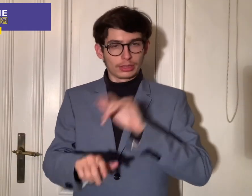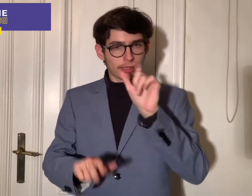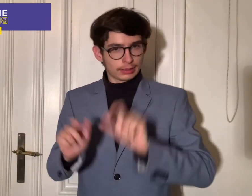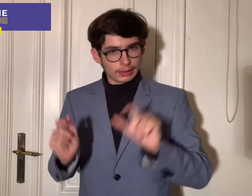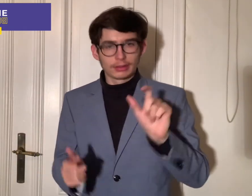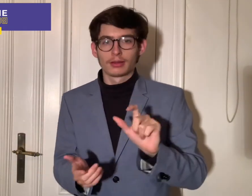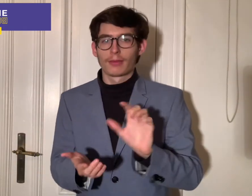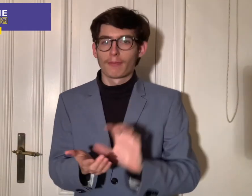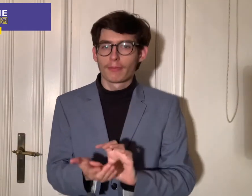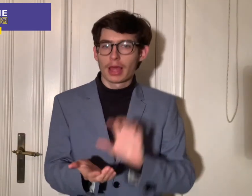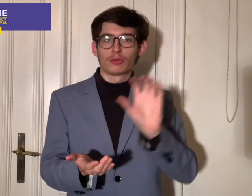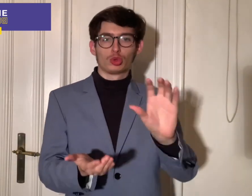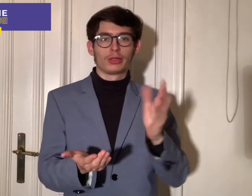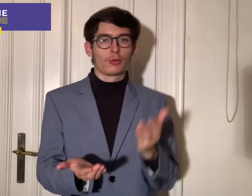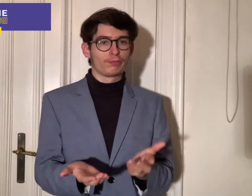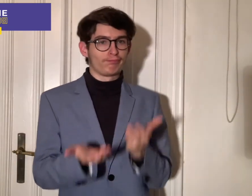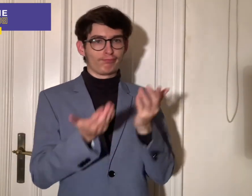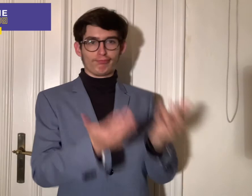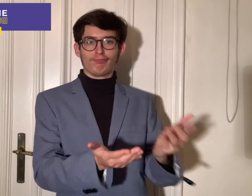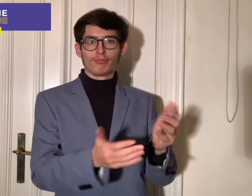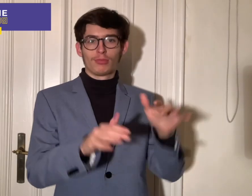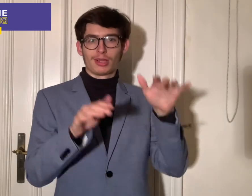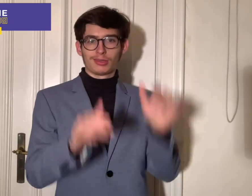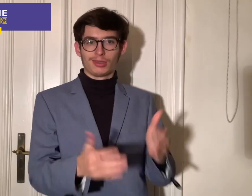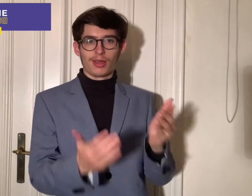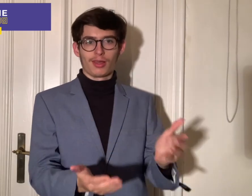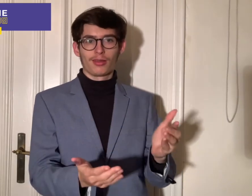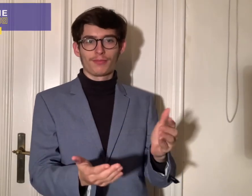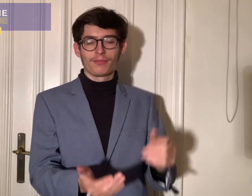von Gebärdensprachdolmetscher*innen.